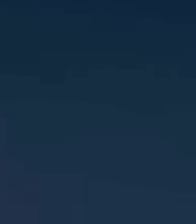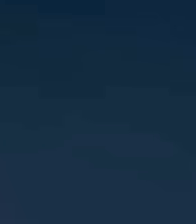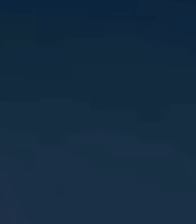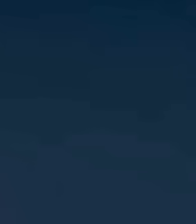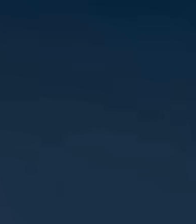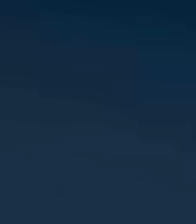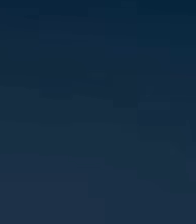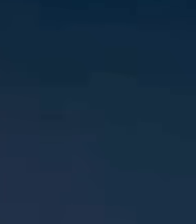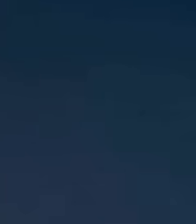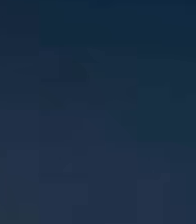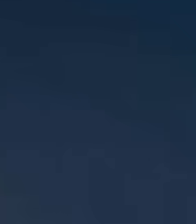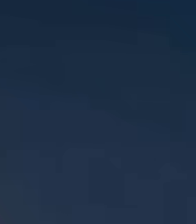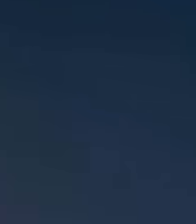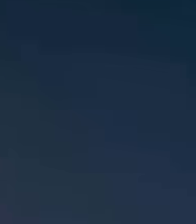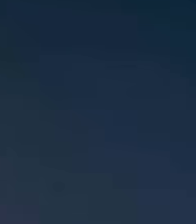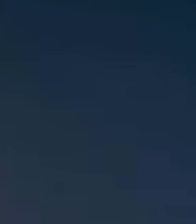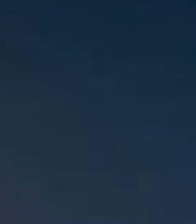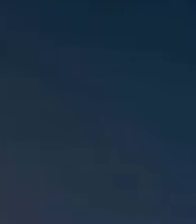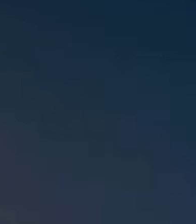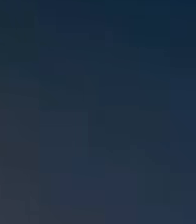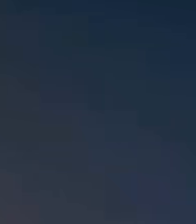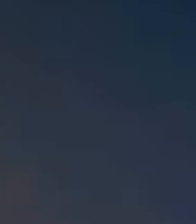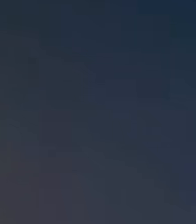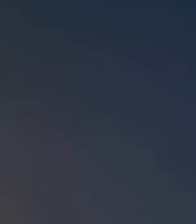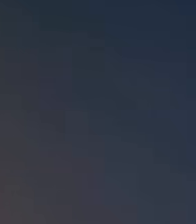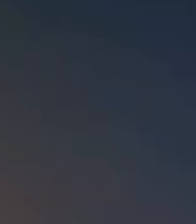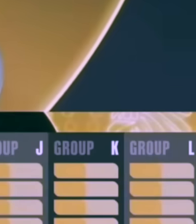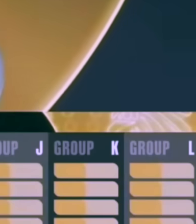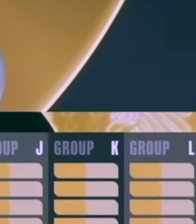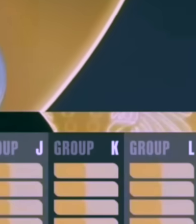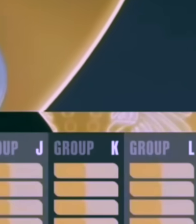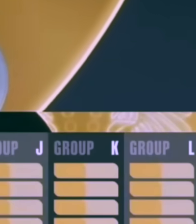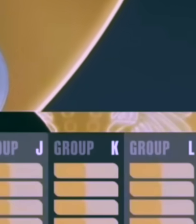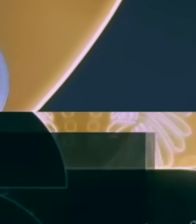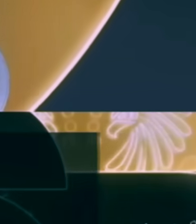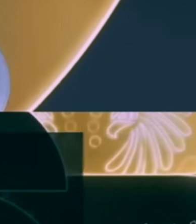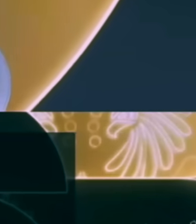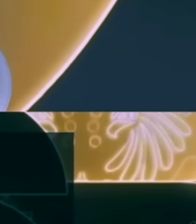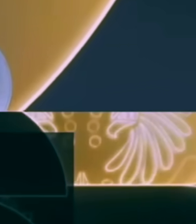de su respectivo país. La mandataria mexicana abrió la bolita y sacó el papelito que decía